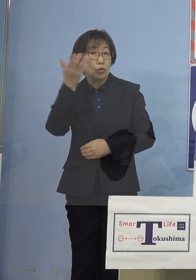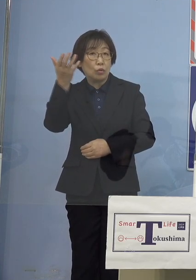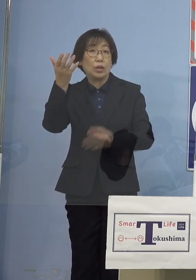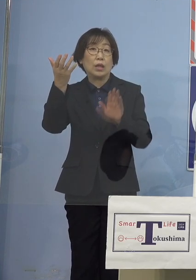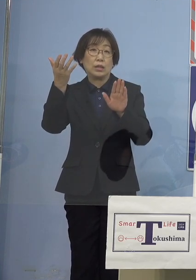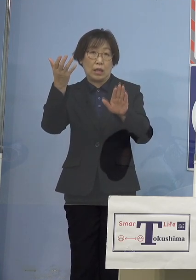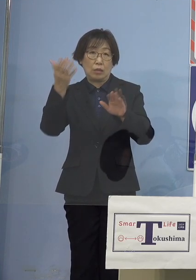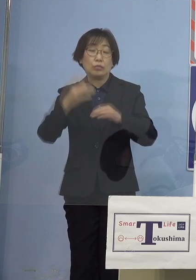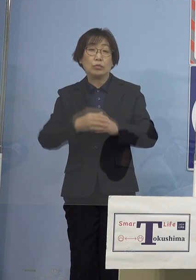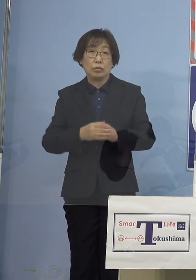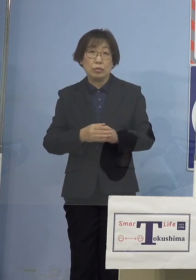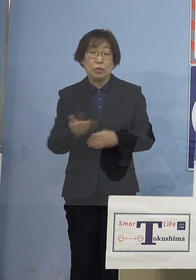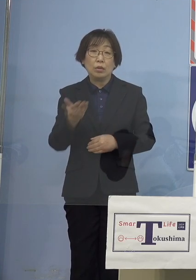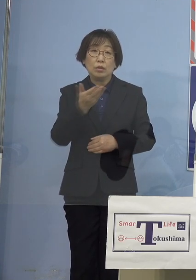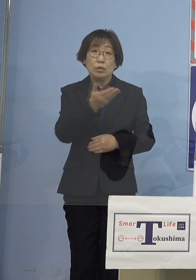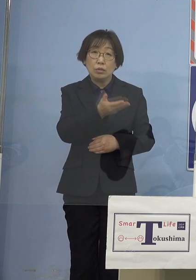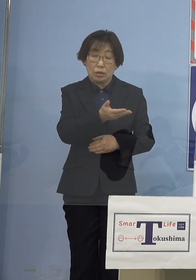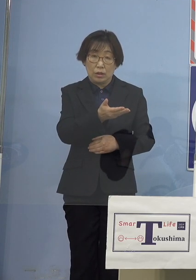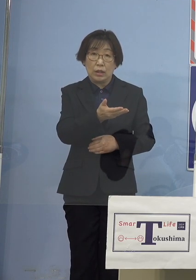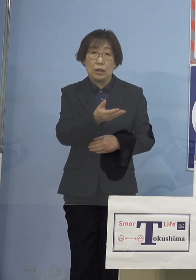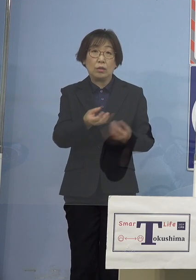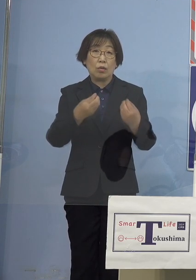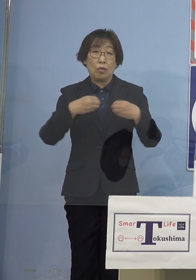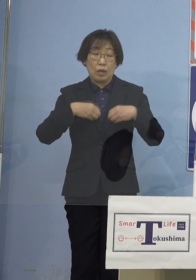次なる感染の大きな波